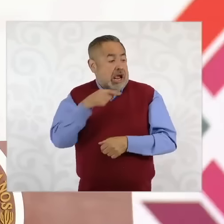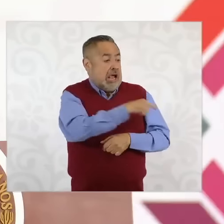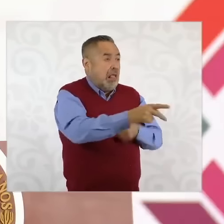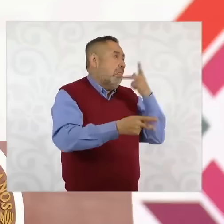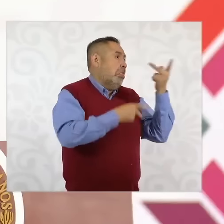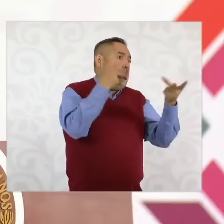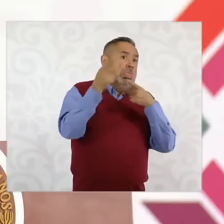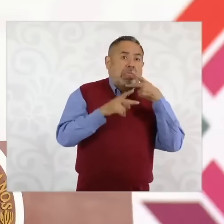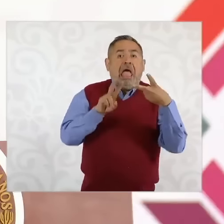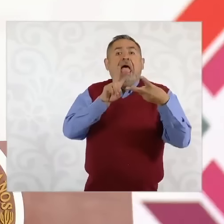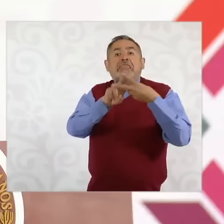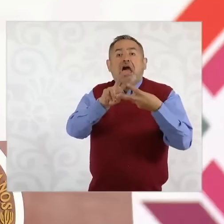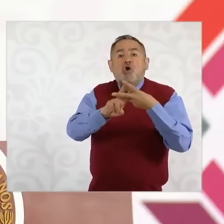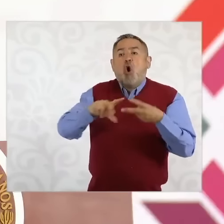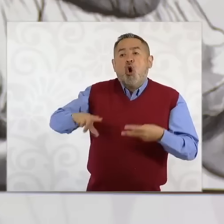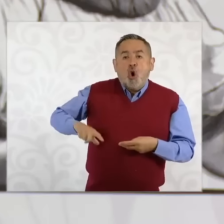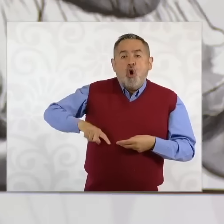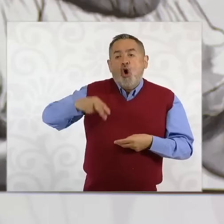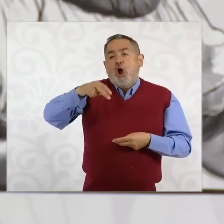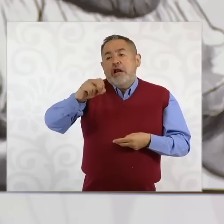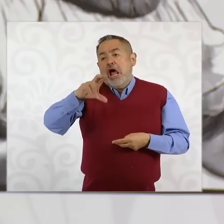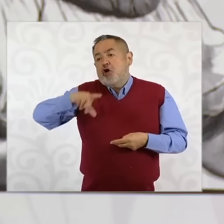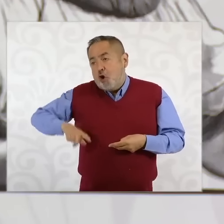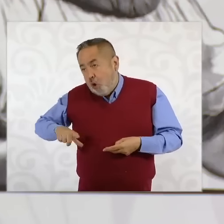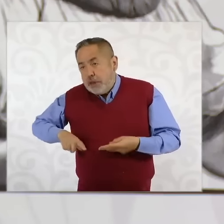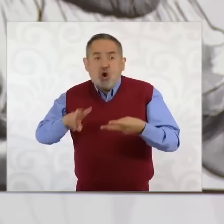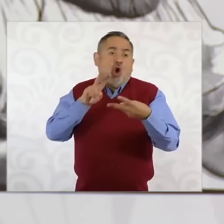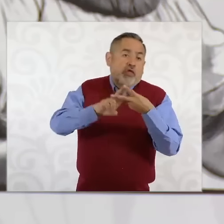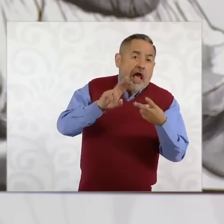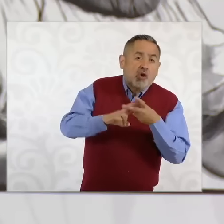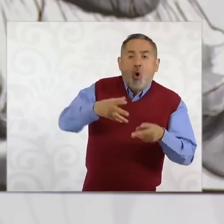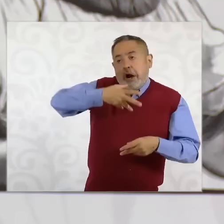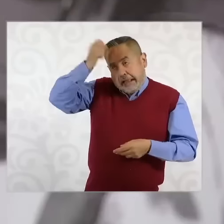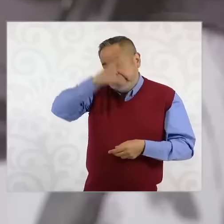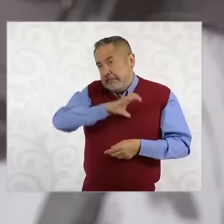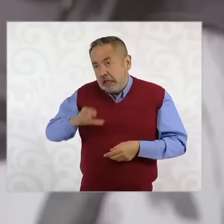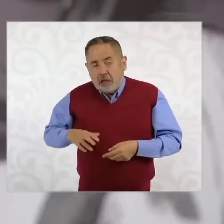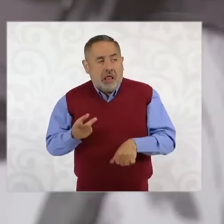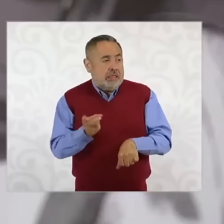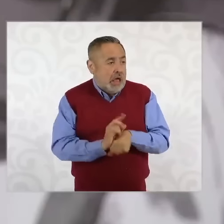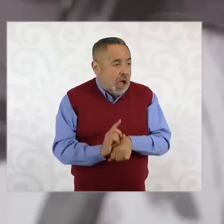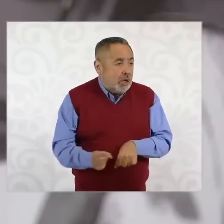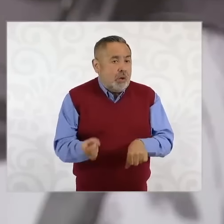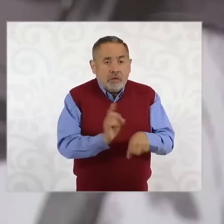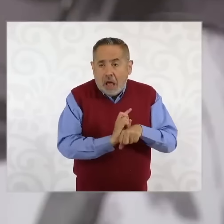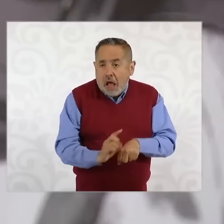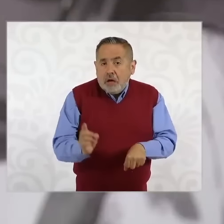narco candidata en su momento, todavía ahora está todos los días en esta campaña sucia,